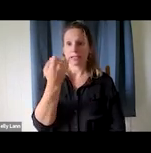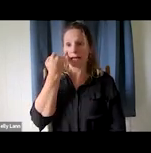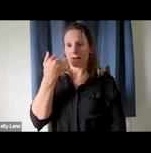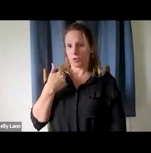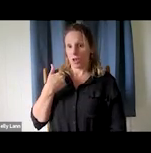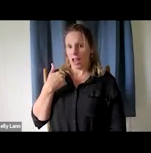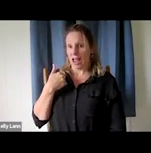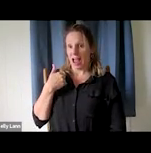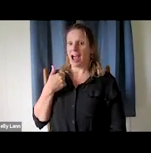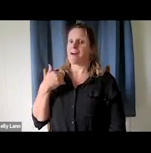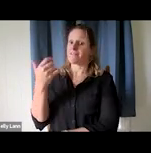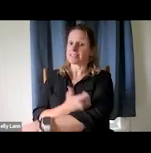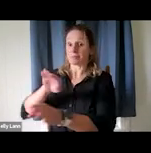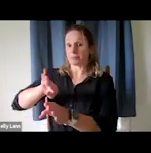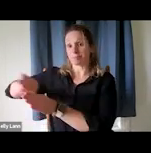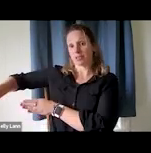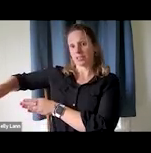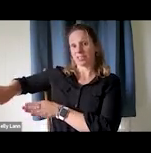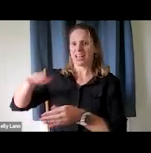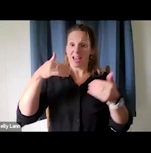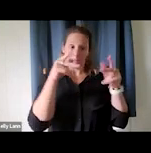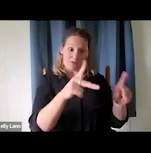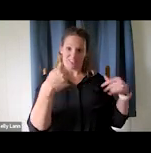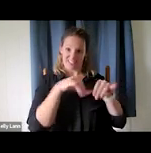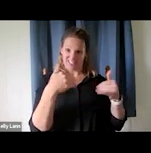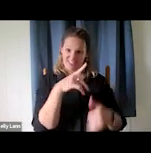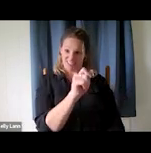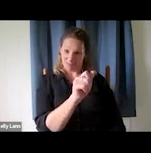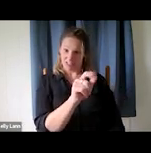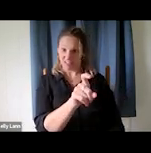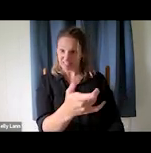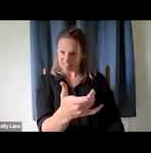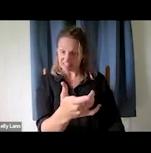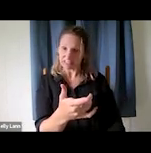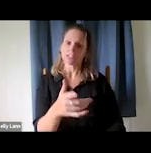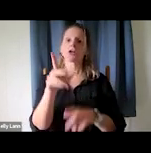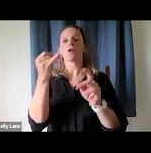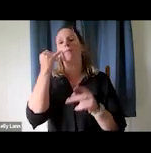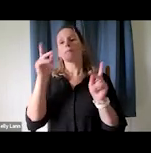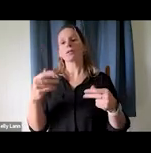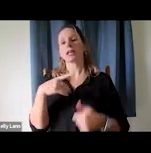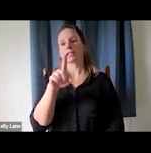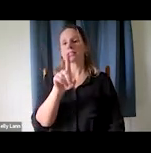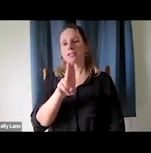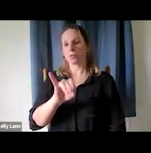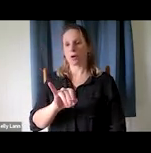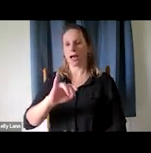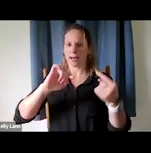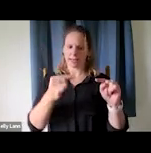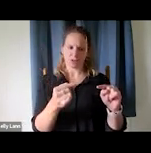¿permanece la discapacidad? Creo que he leído preguntas como esta en el chat, como que si alguien se ve involucrado en un incidente por conducir bajo la influencia y resulta herido, ¿se le denegaría?